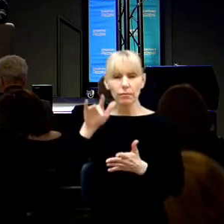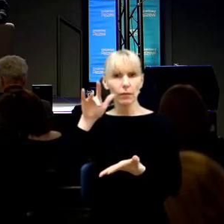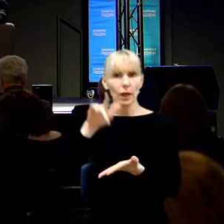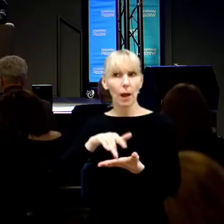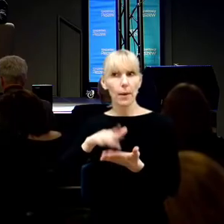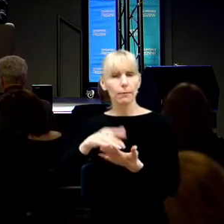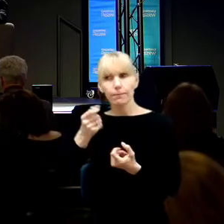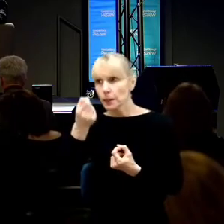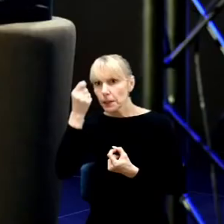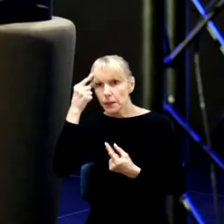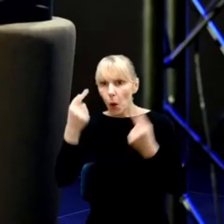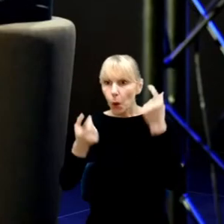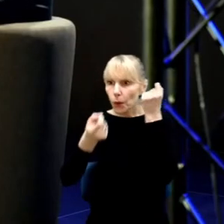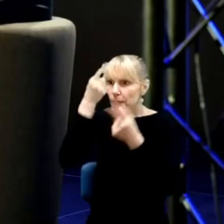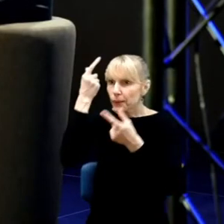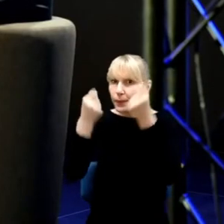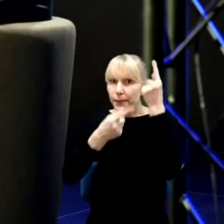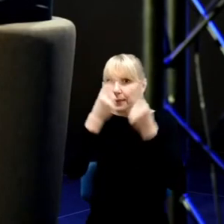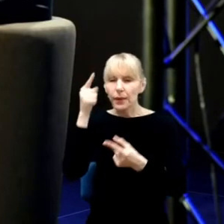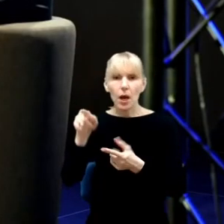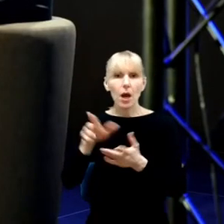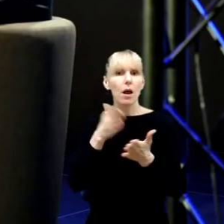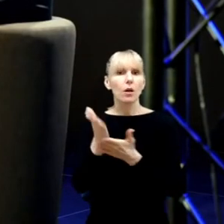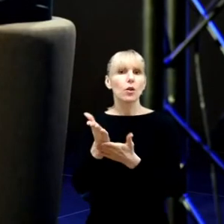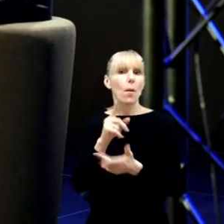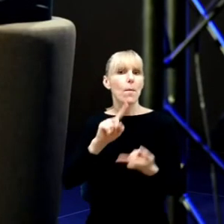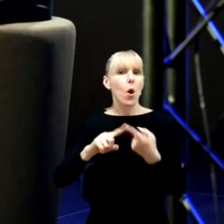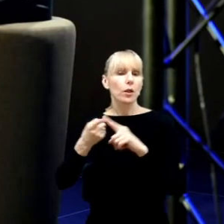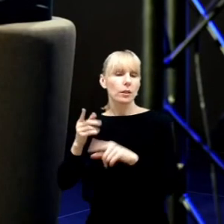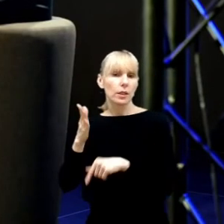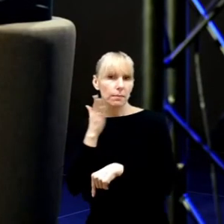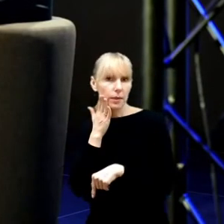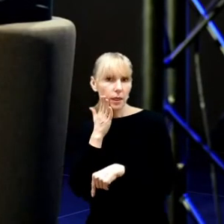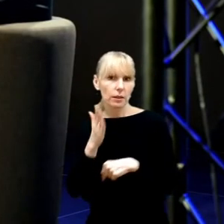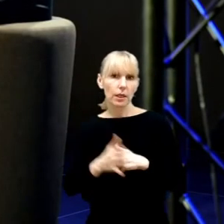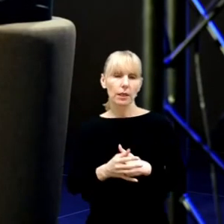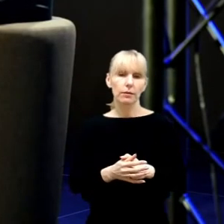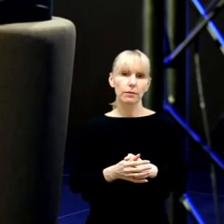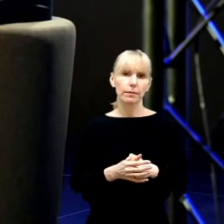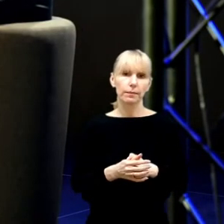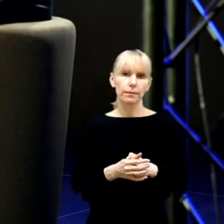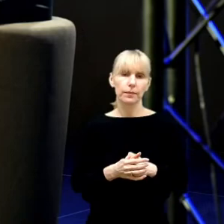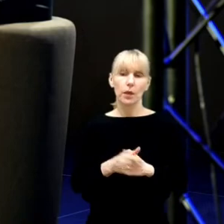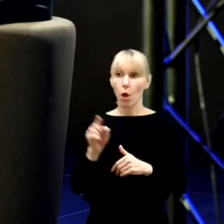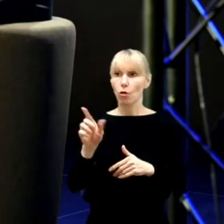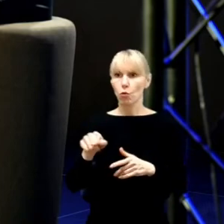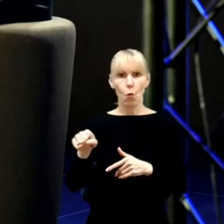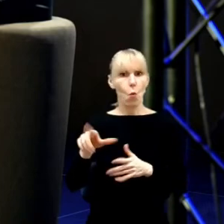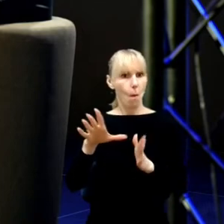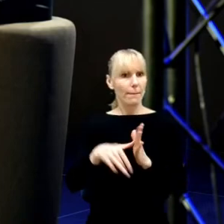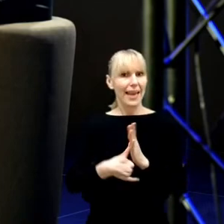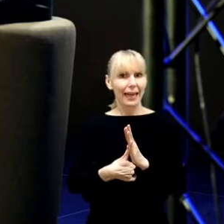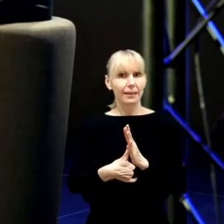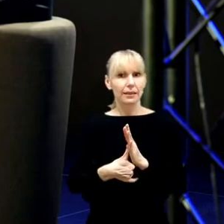do tej polityki mieszkaniowej. Po pierwsze miasto weszło w różne programy,